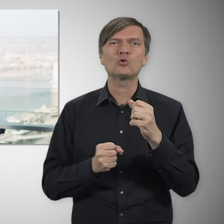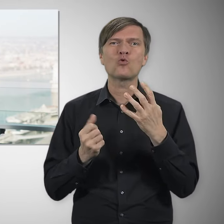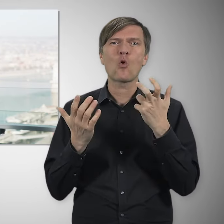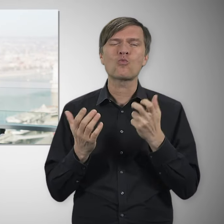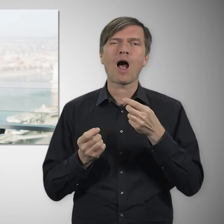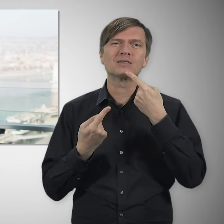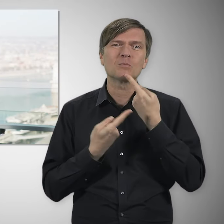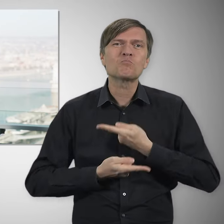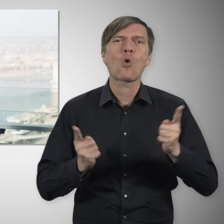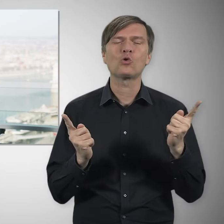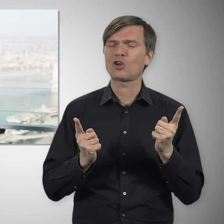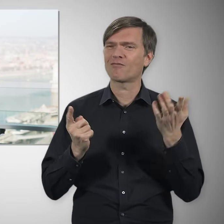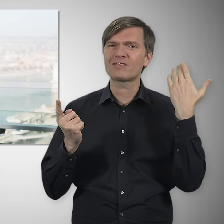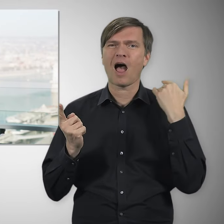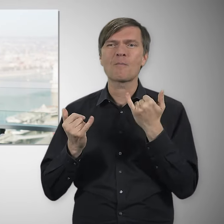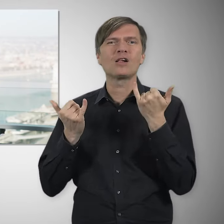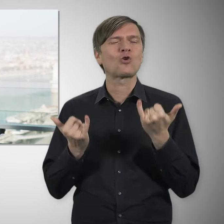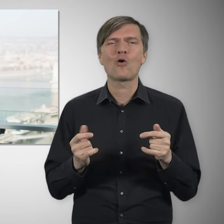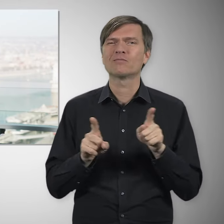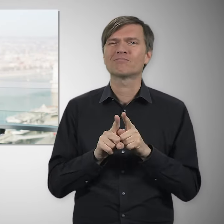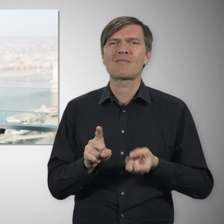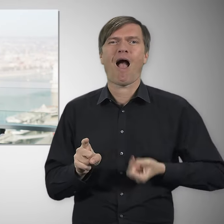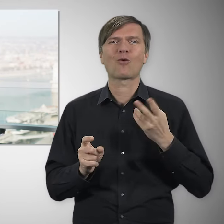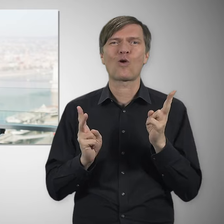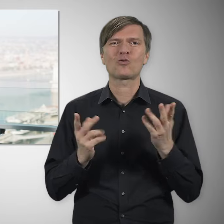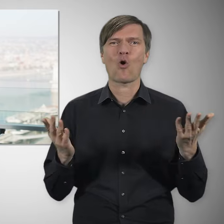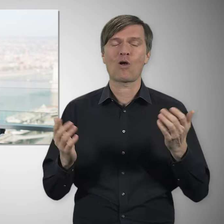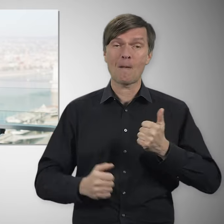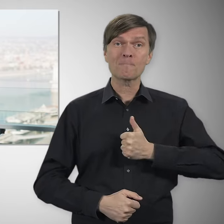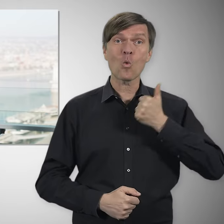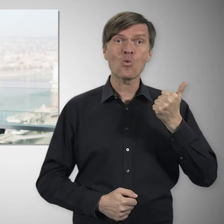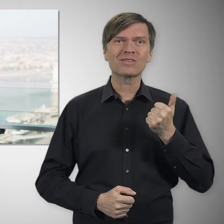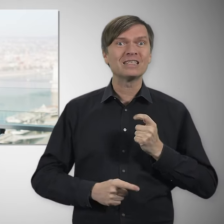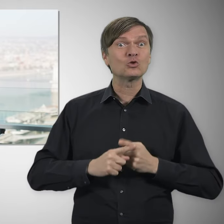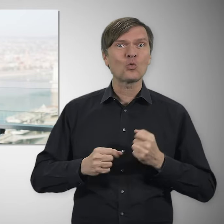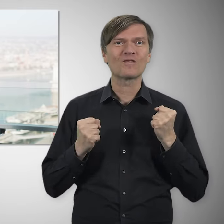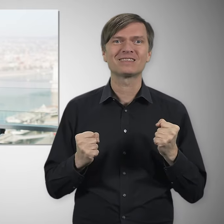der Freiheitsrevolution von 1989 heute aktueller denn je: